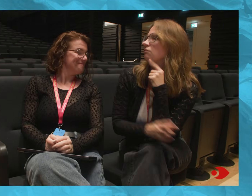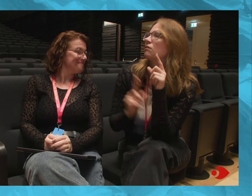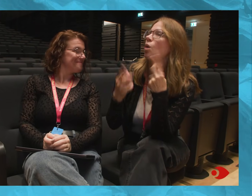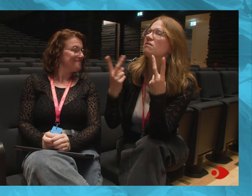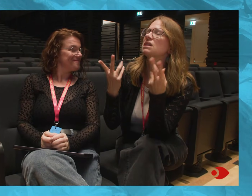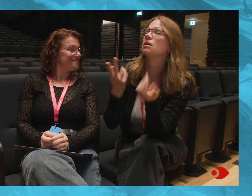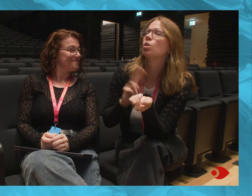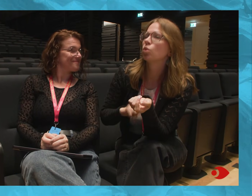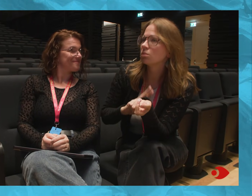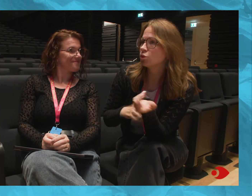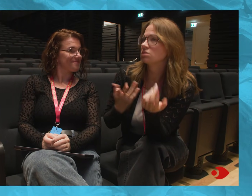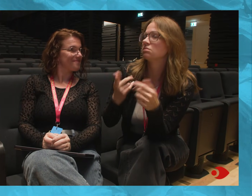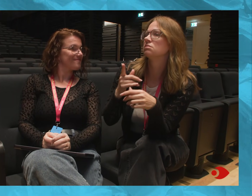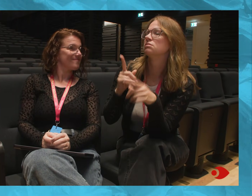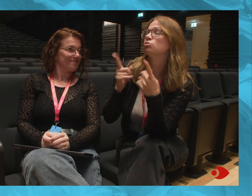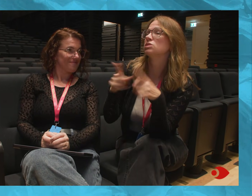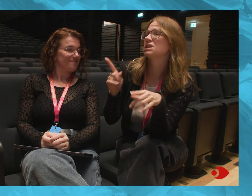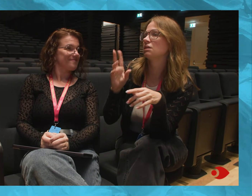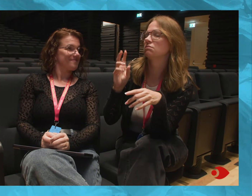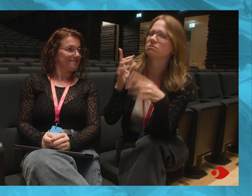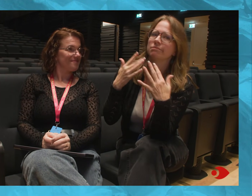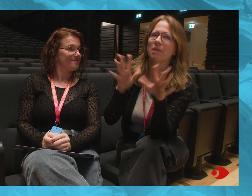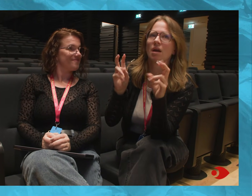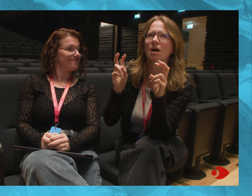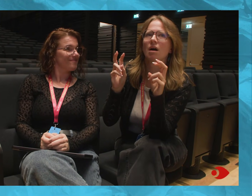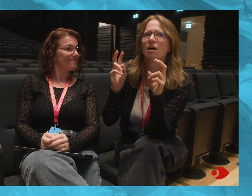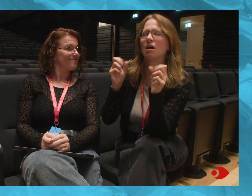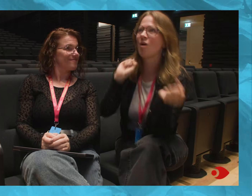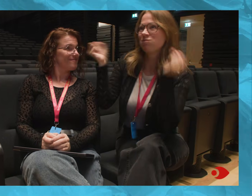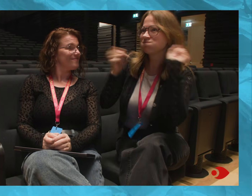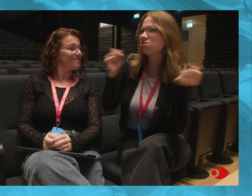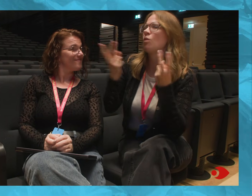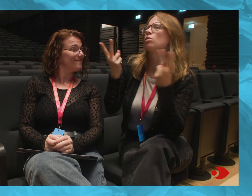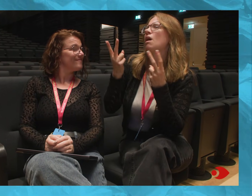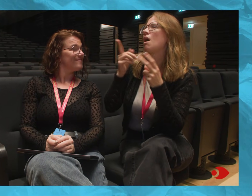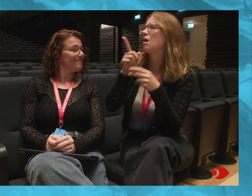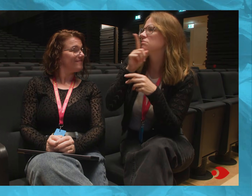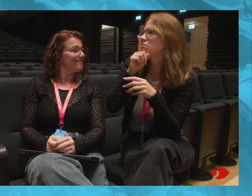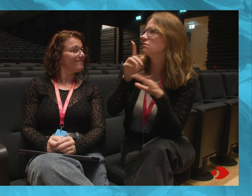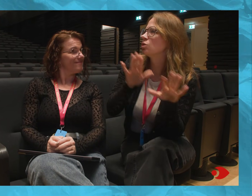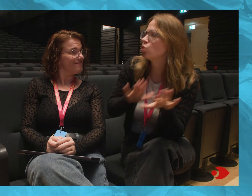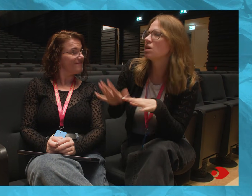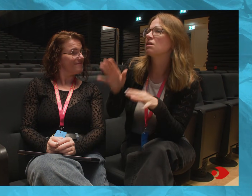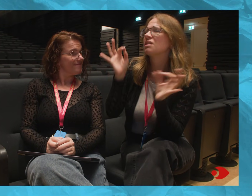Wir müssen auch herausfinden, wie der Rhythmus ist. Und die Stimmung der Musik: Ist der Song eher lebendig oder still?